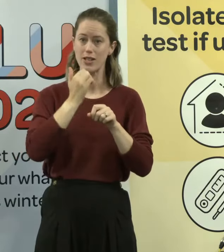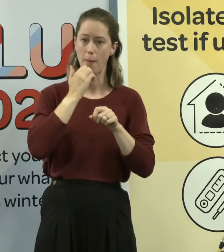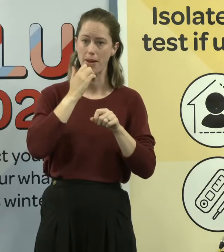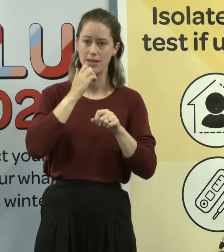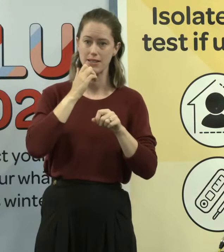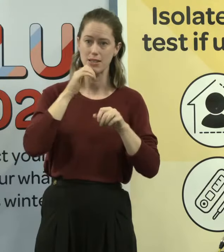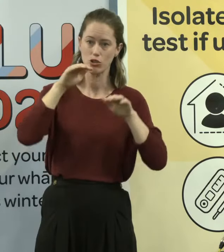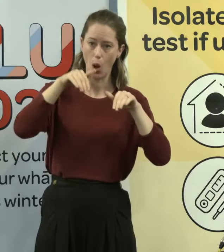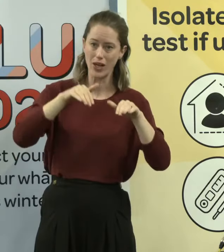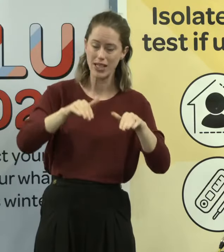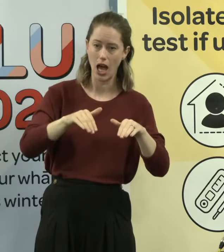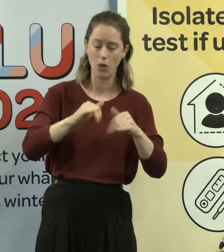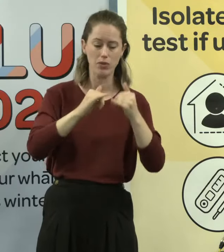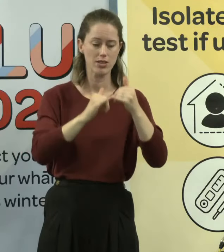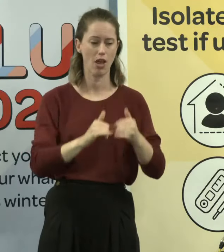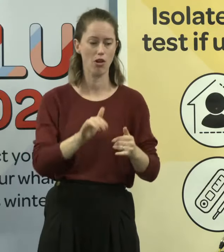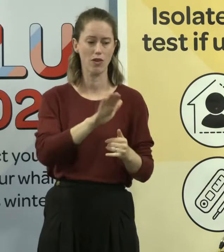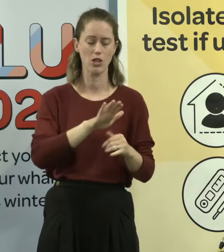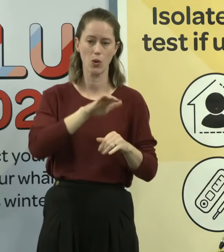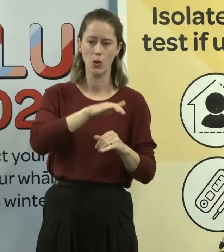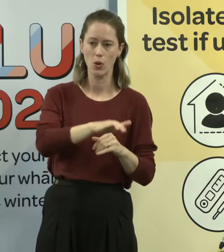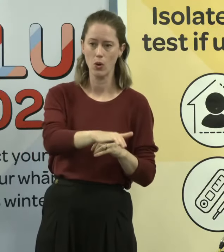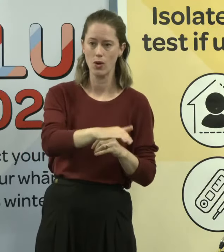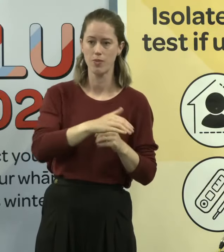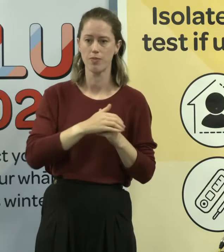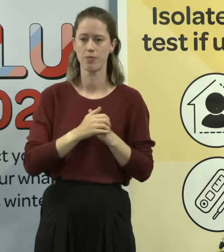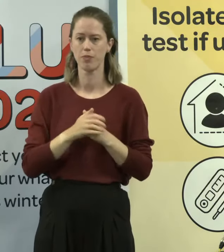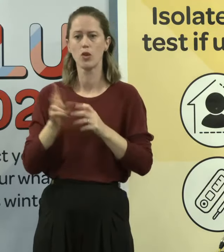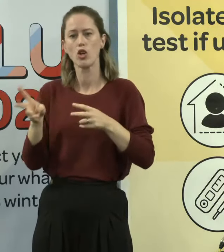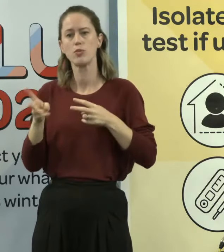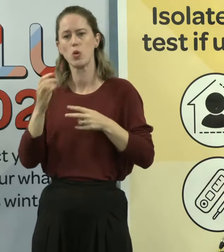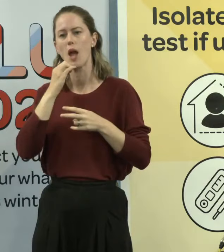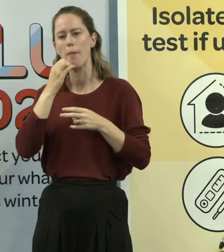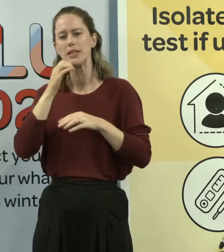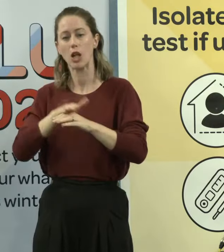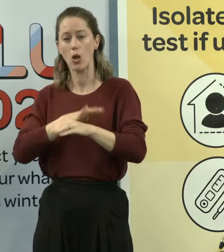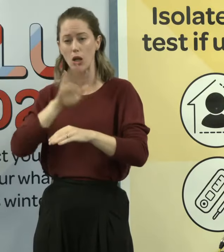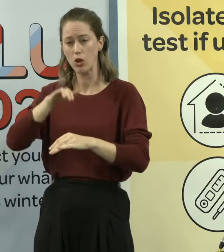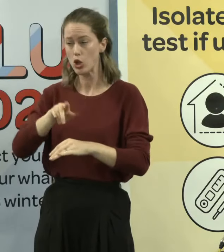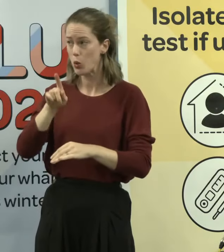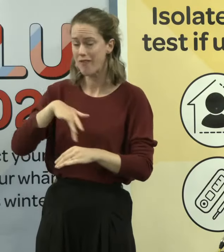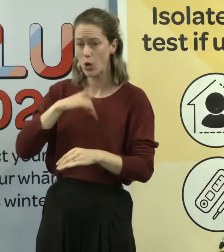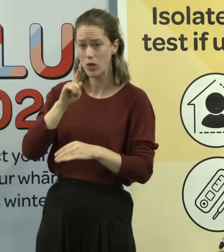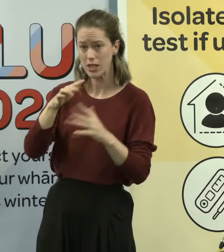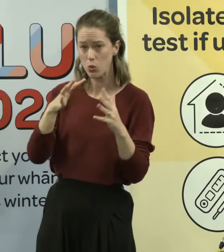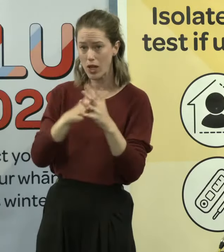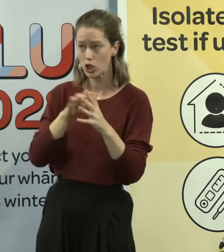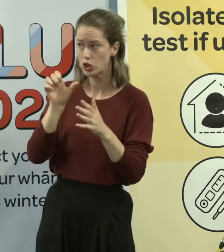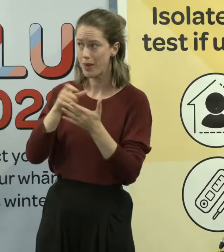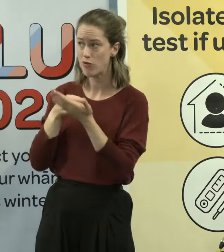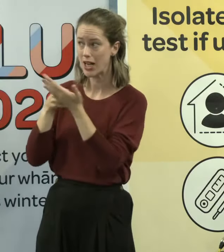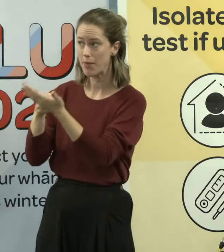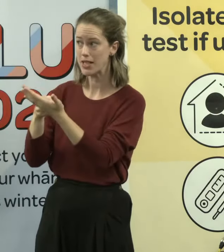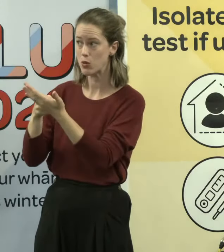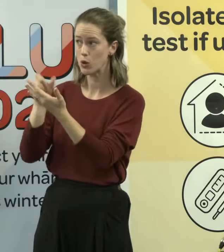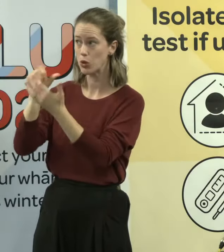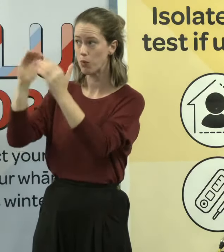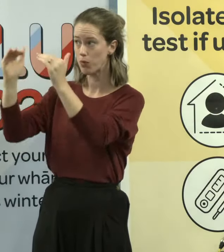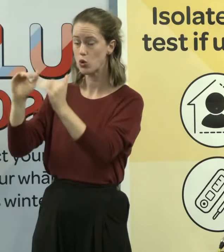I runga i te rama waka tautuhinga, ina hoatu tohutohu koe ki te Rnanga Kwanatanga, i tohu koe i te hekenga o te maha